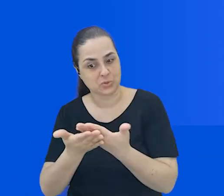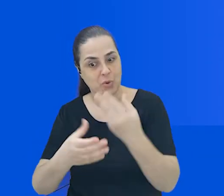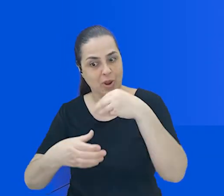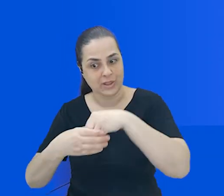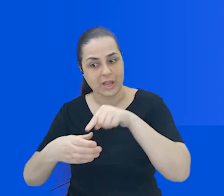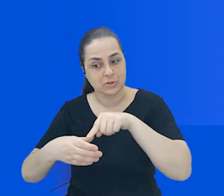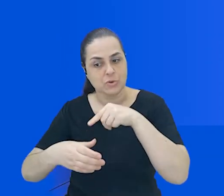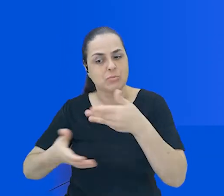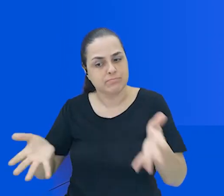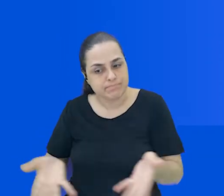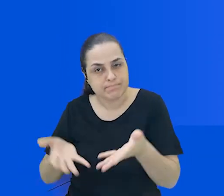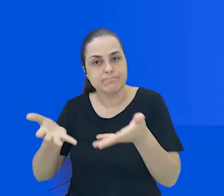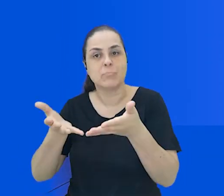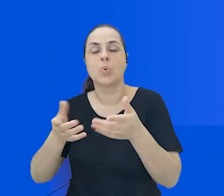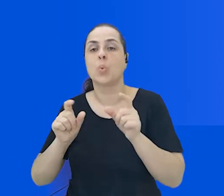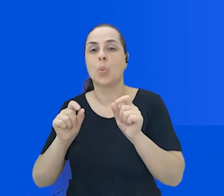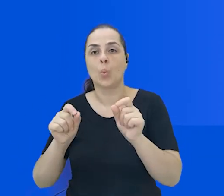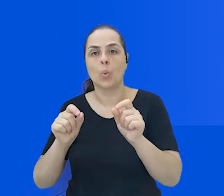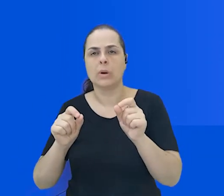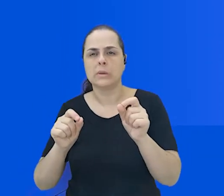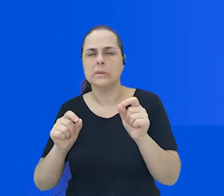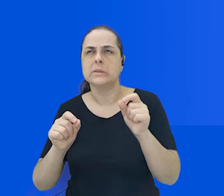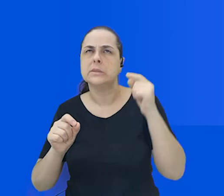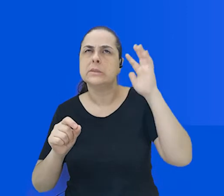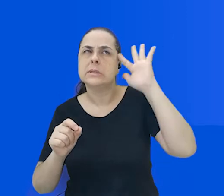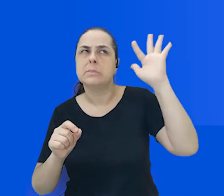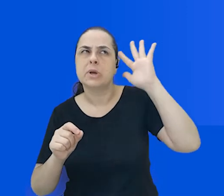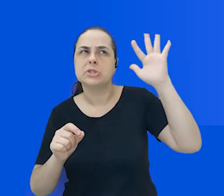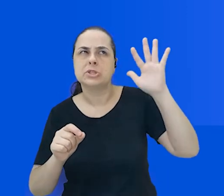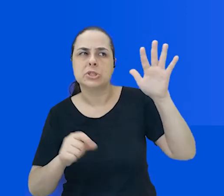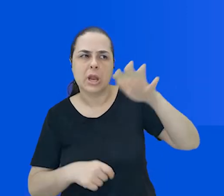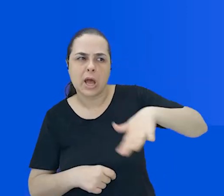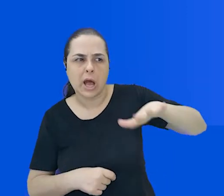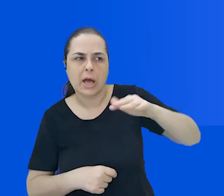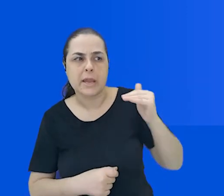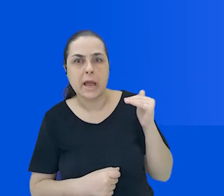E aí eu fico pensando, por exemplo, no universo dos adultos que também dentro das escolas